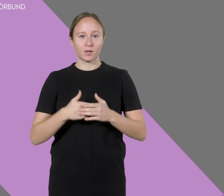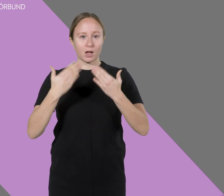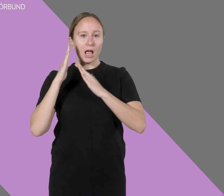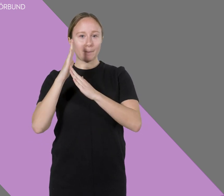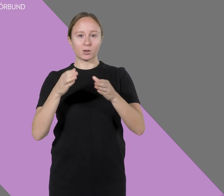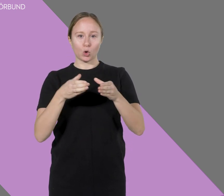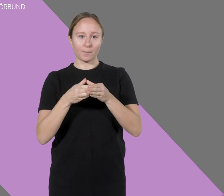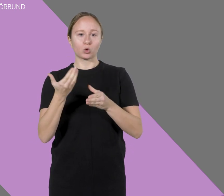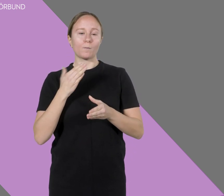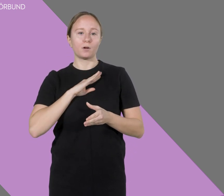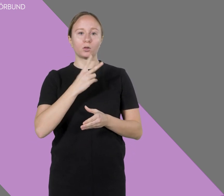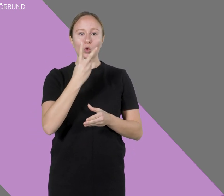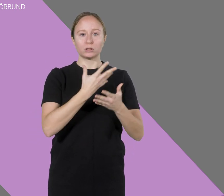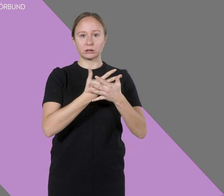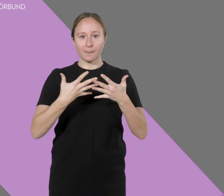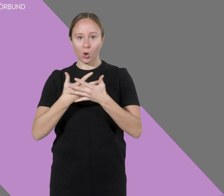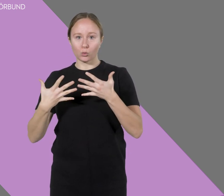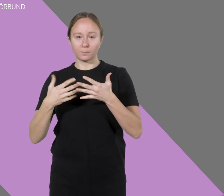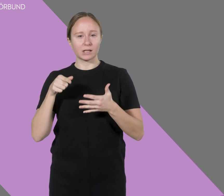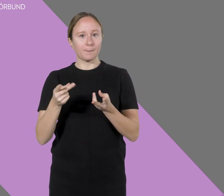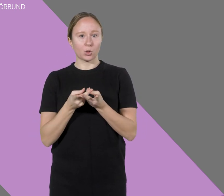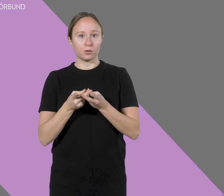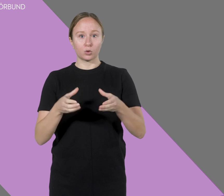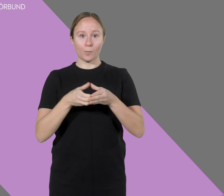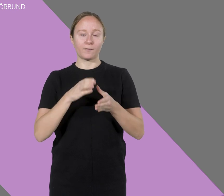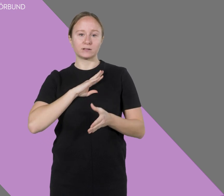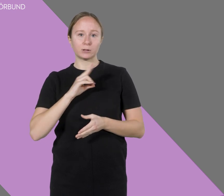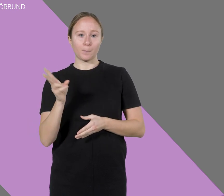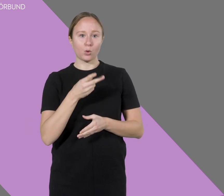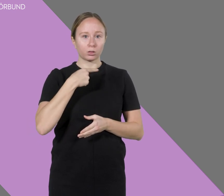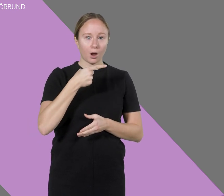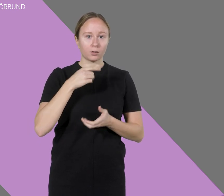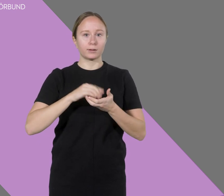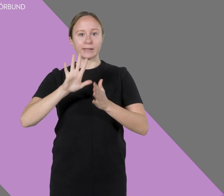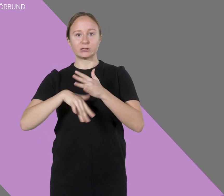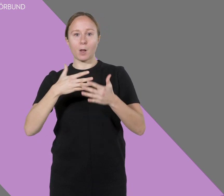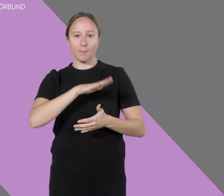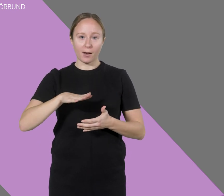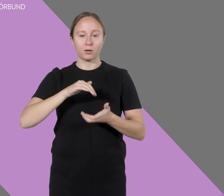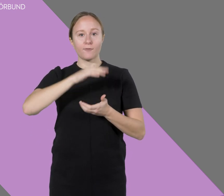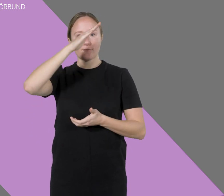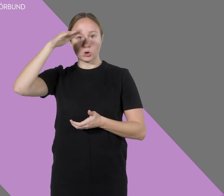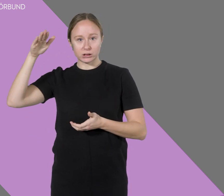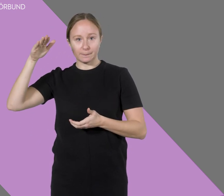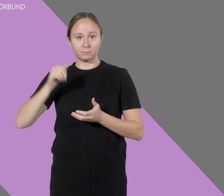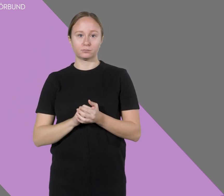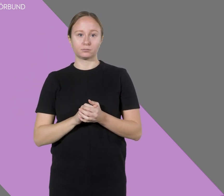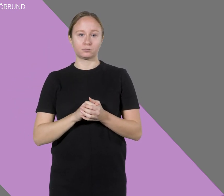Daghemsgrupperna kommer att vara tvåspråkiga. Det betyder att det finns både talande och tecknande barn och vuxna i dem.